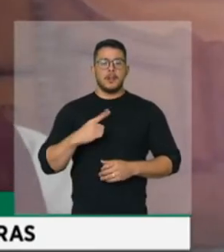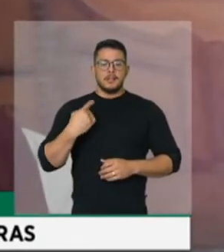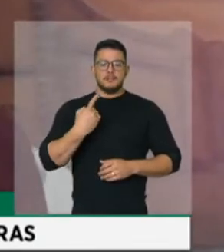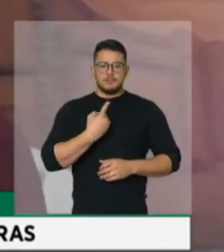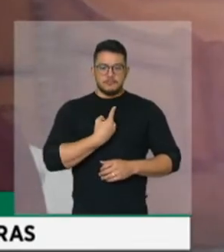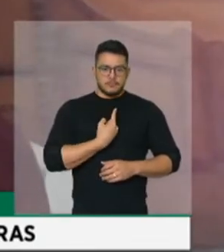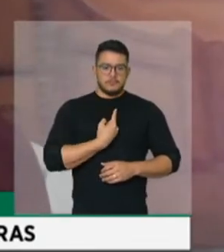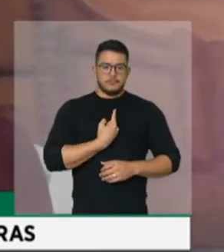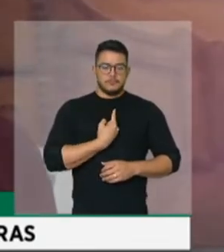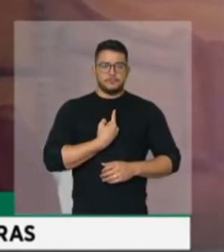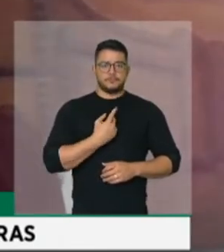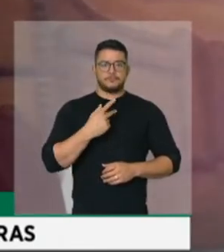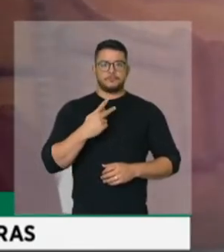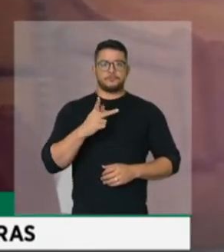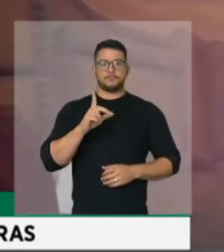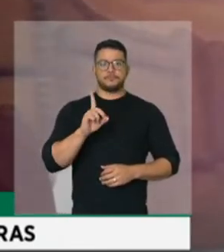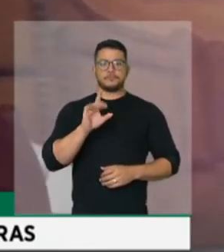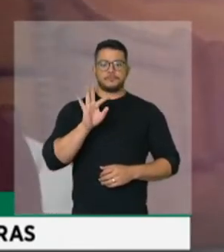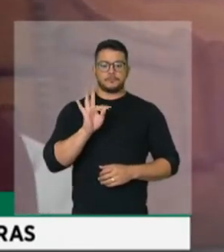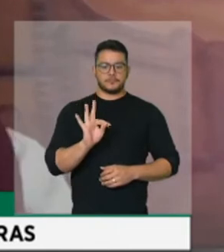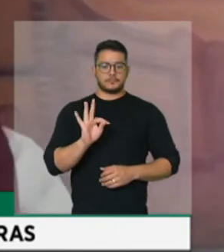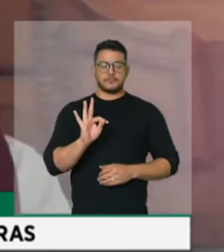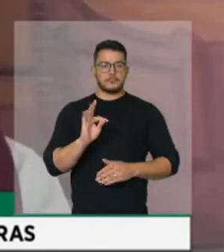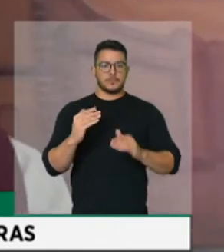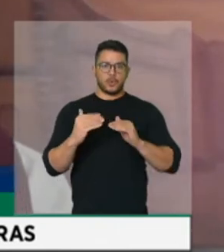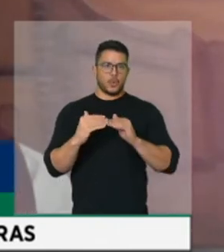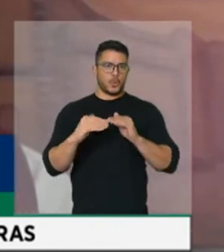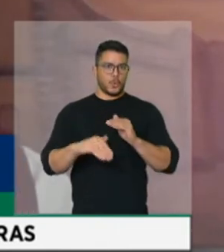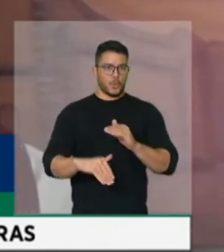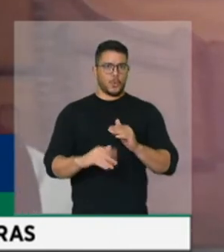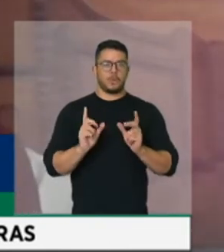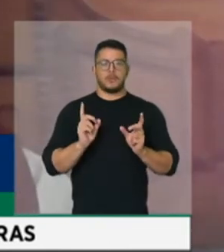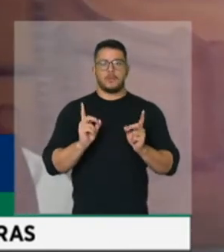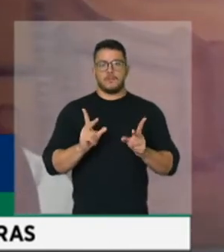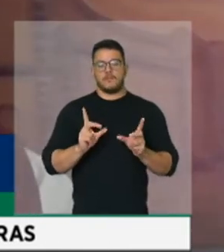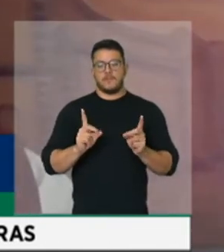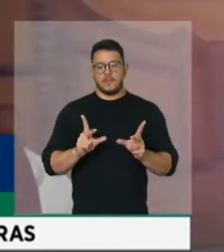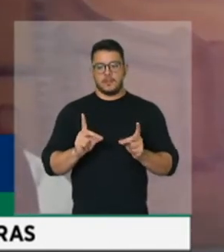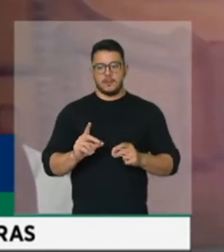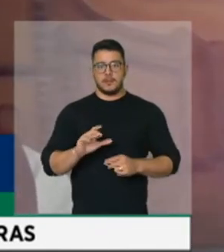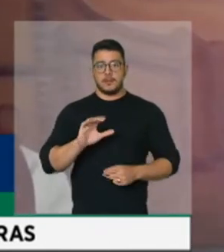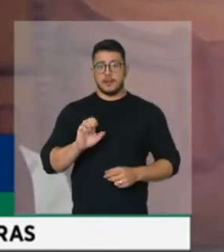[PRESIDENTE]: DEPUTADO POMPEO, RAPIDAMENTE. QUE EU JÁ TINHA CHAMADO O PDT. -- [DEP. POMPEO DE MATTOS]: SIM. EU NÃO CONSEGUI ABRIR O MICROFONE ANTES,